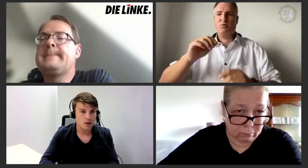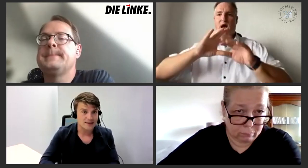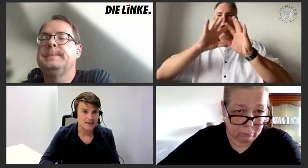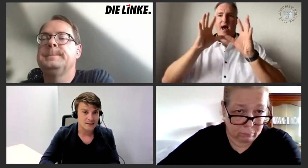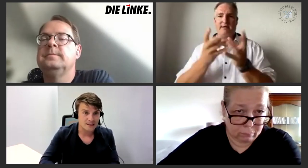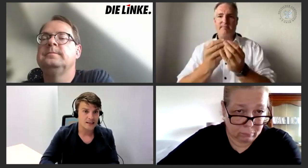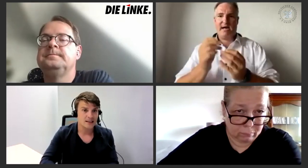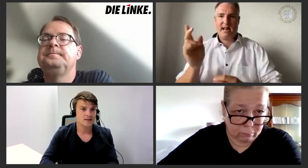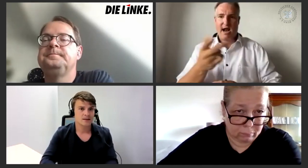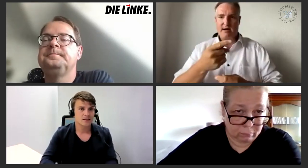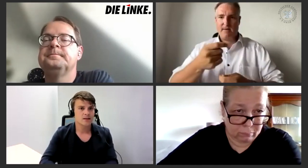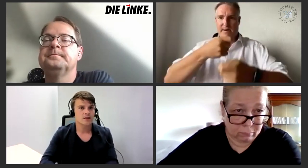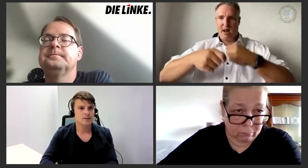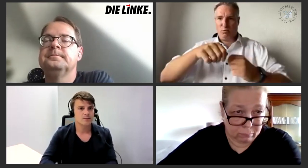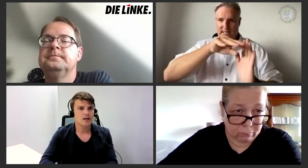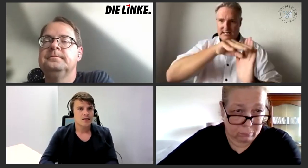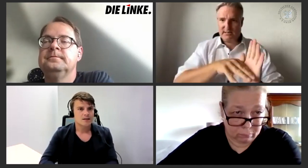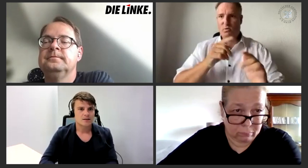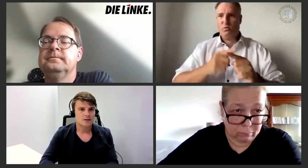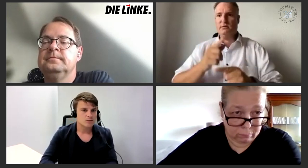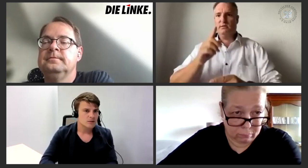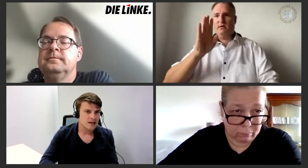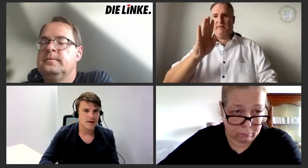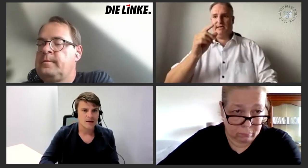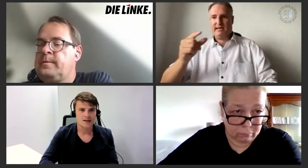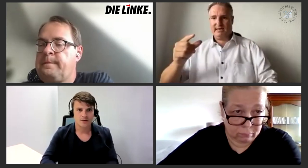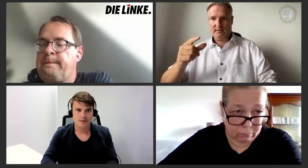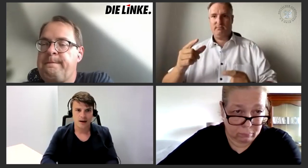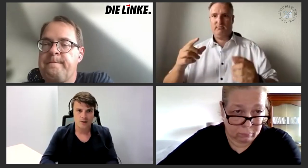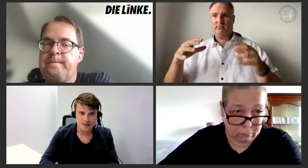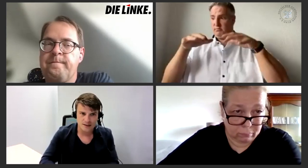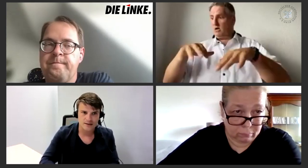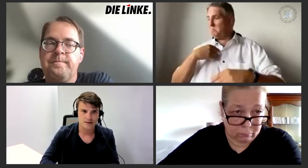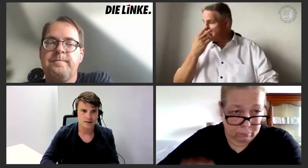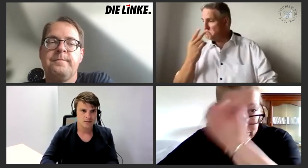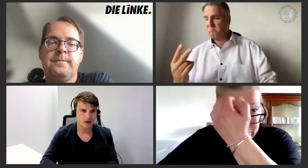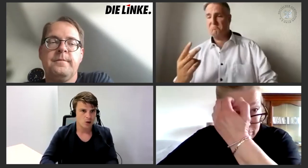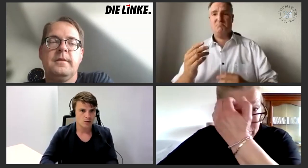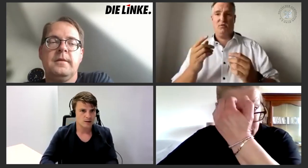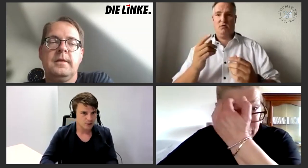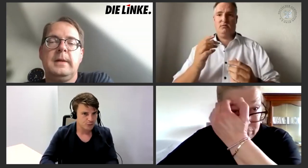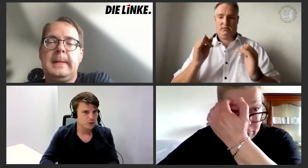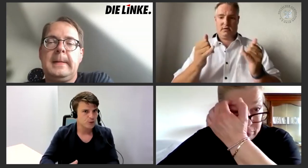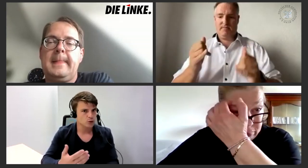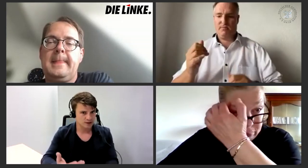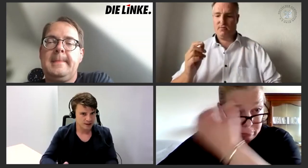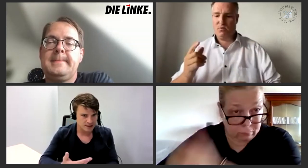da haben Sie sehr viel zu in Ihrer Programmatik drin, dass das allgemeine Gleichbehandlungsgesetz auch